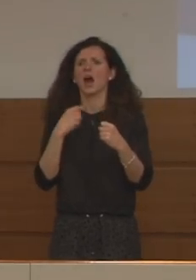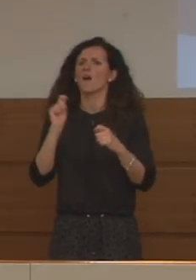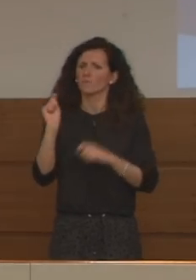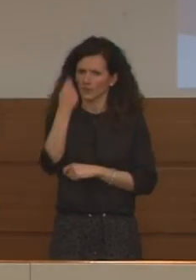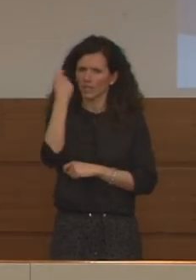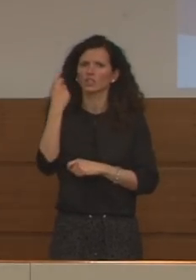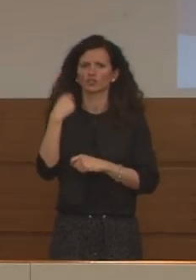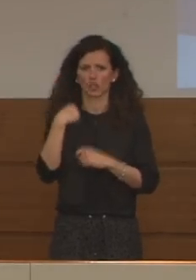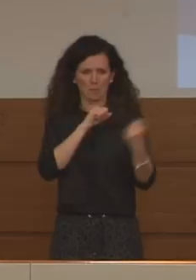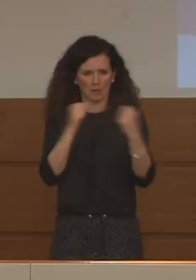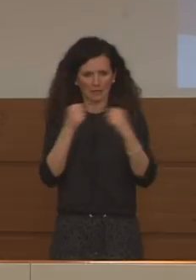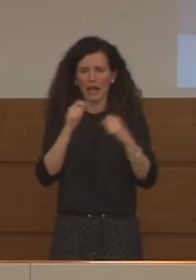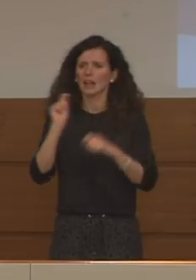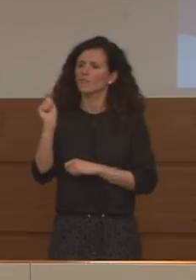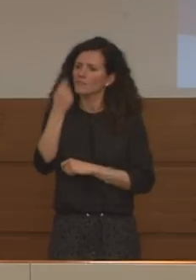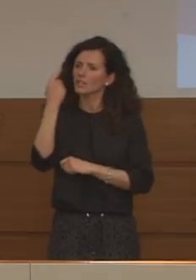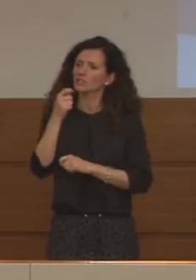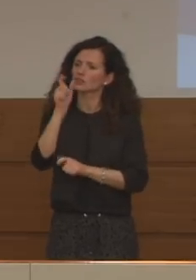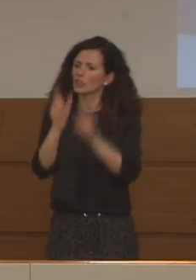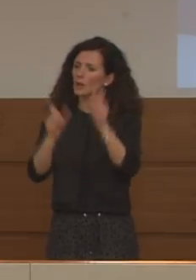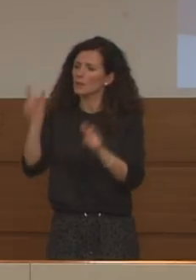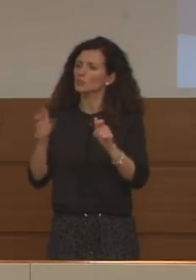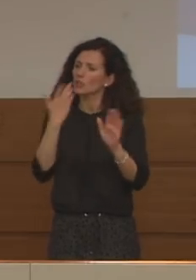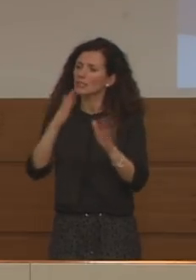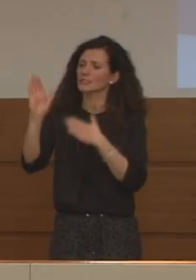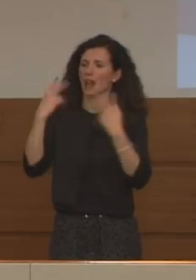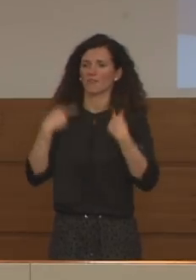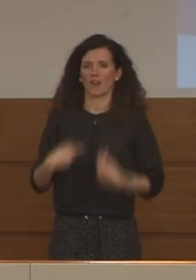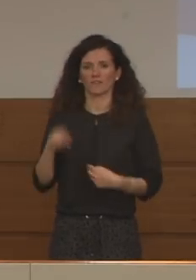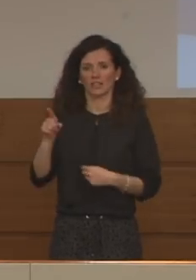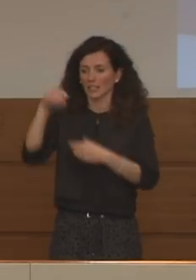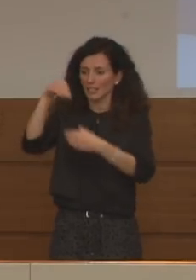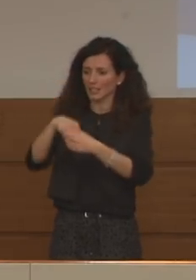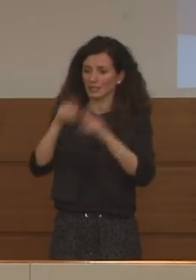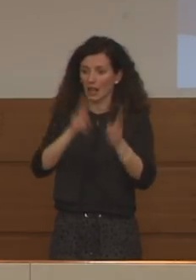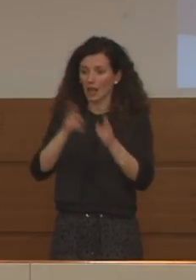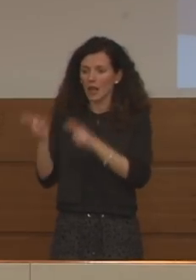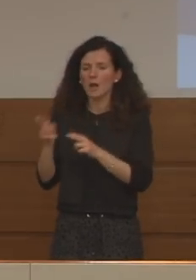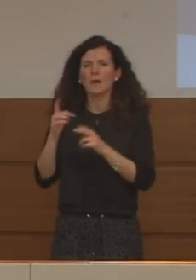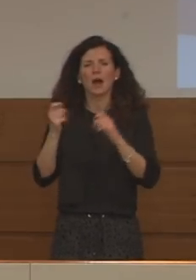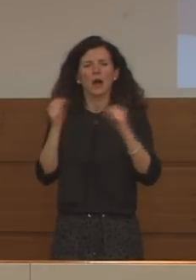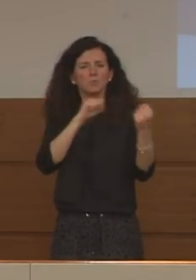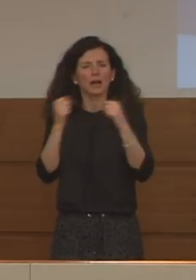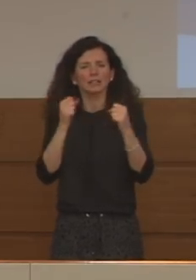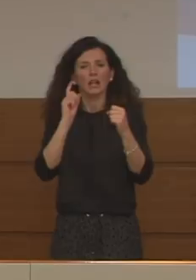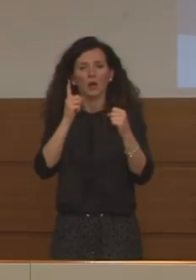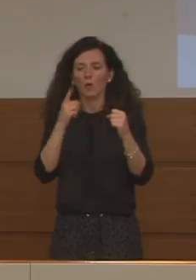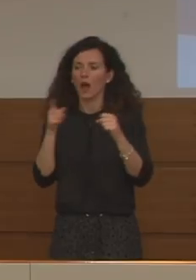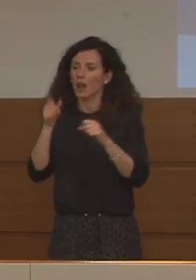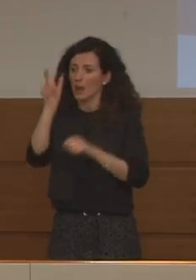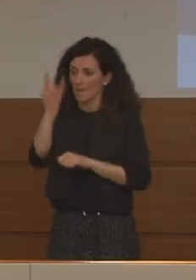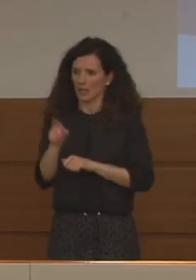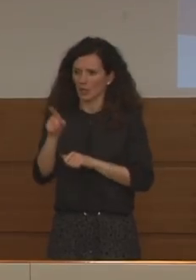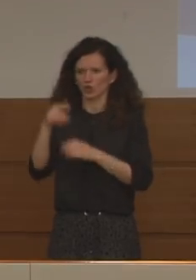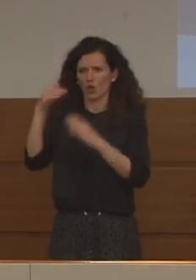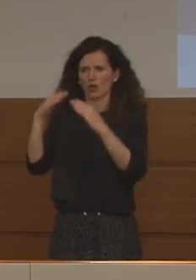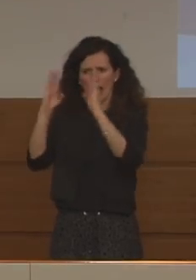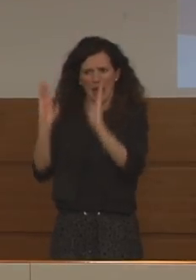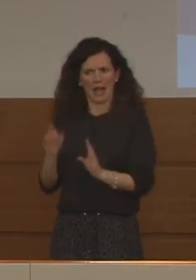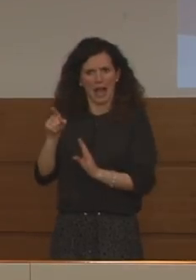vinciamo anche salvando le vite negli ospedali, però la grande battaglia è fare in modo che non arrivino negli ospedali, nel senso che vengano